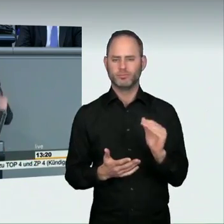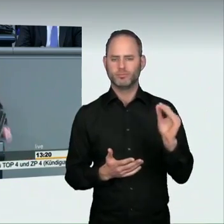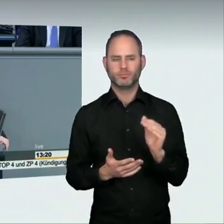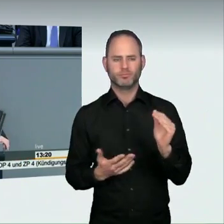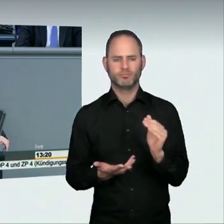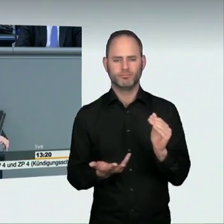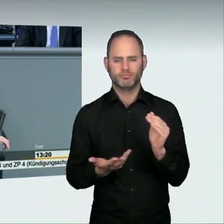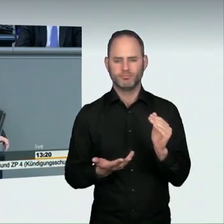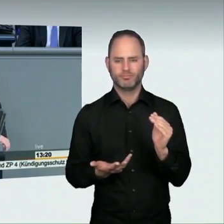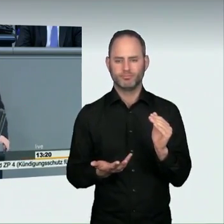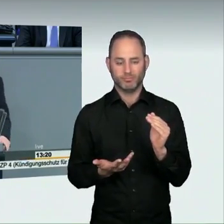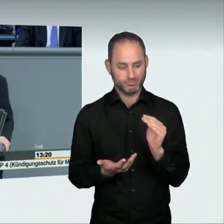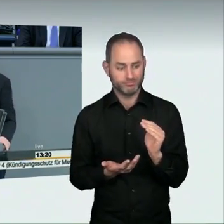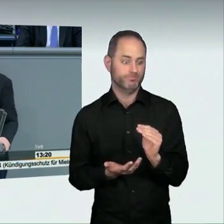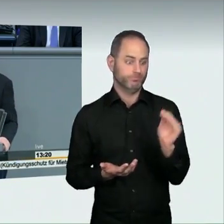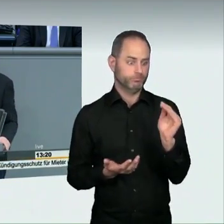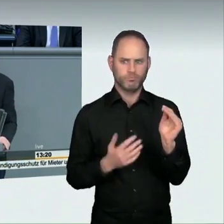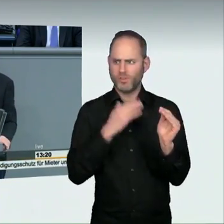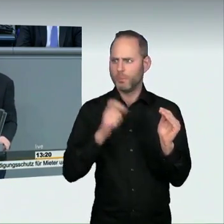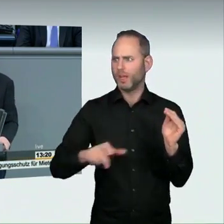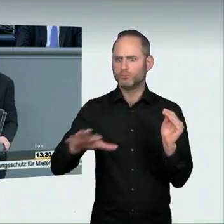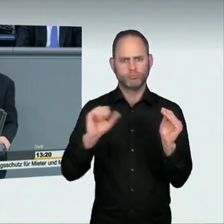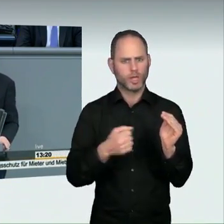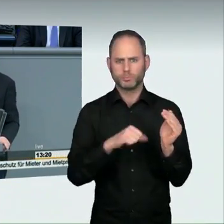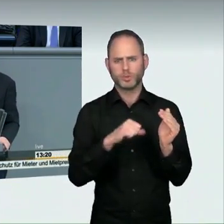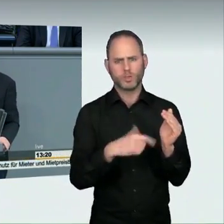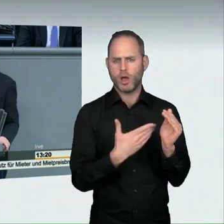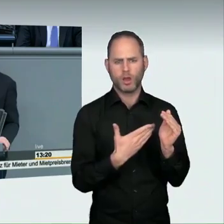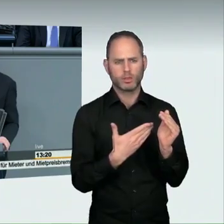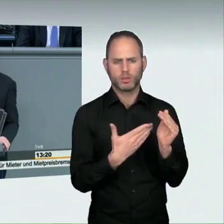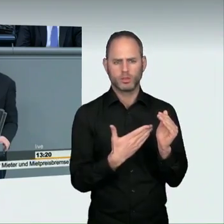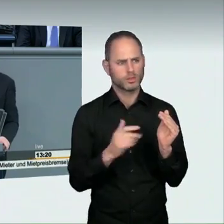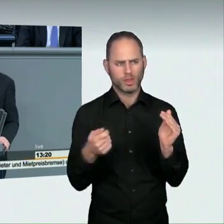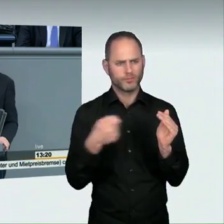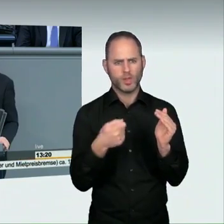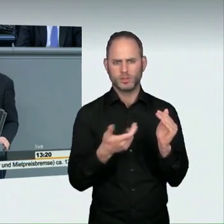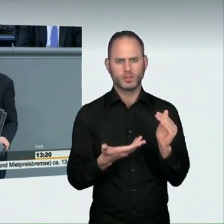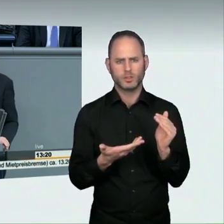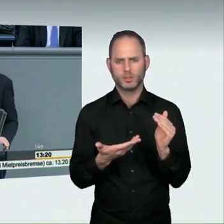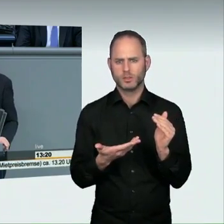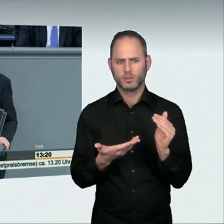Gerade wurden schon Zahlen genannt. Wenn jemand 20 000 Euro in eine Wohnung investiert, hat er nachher das Recht,